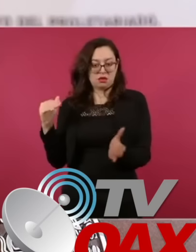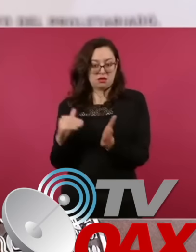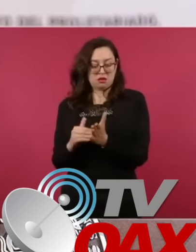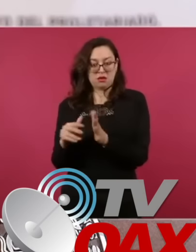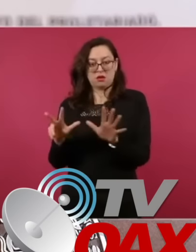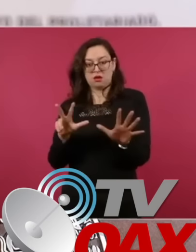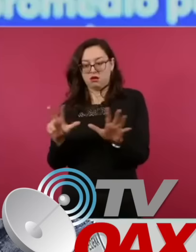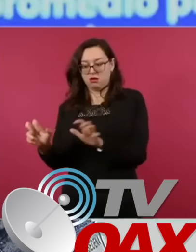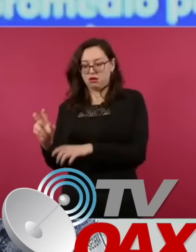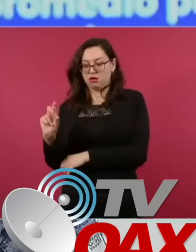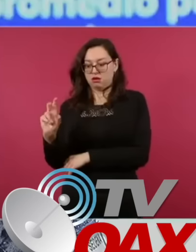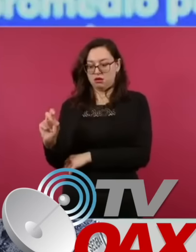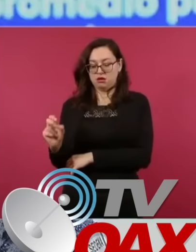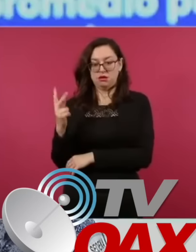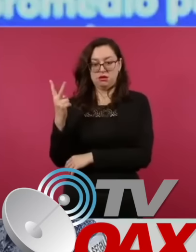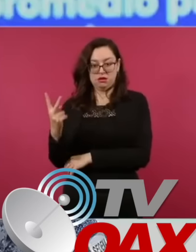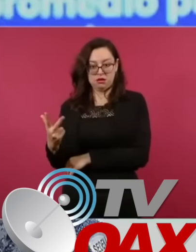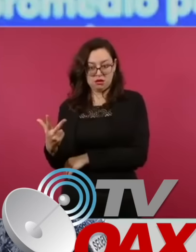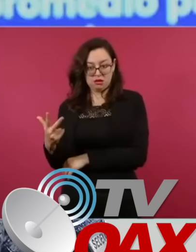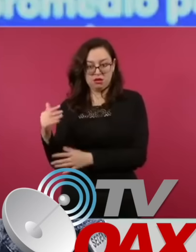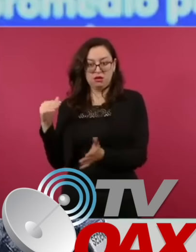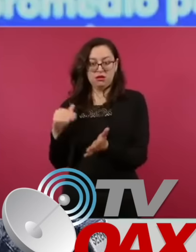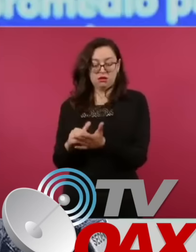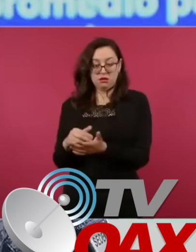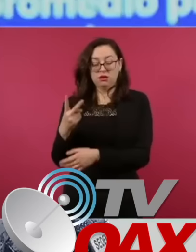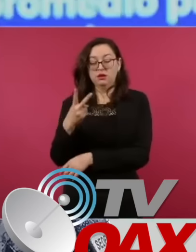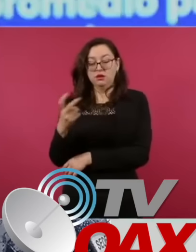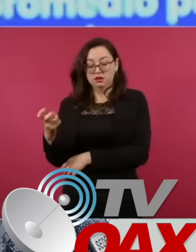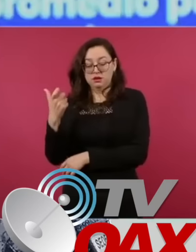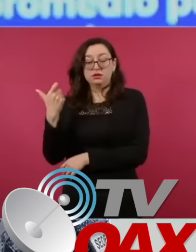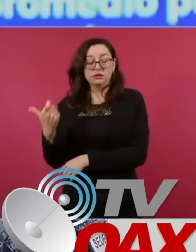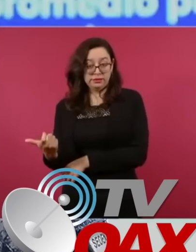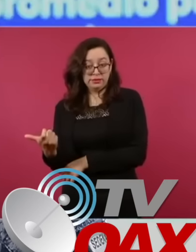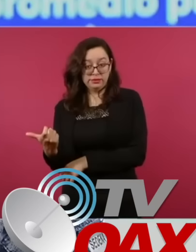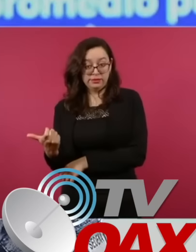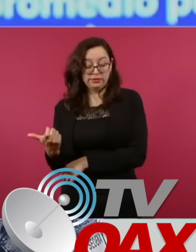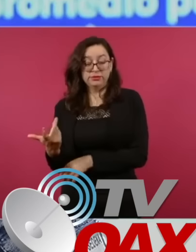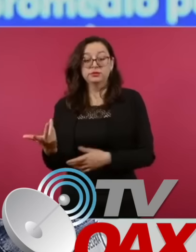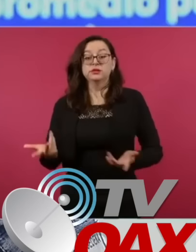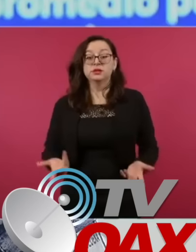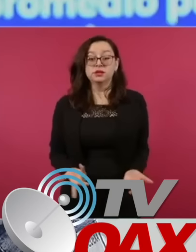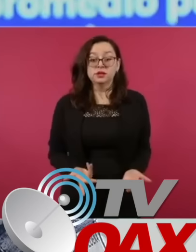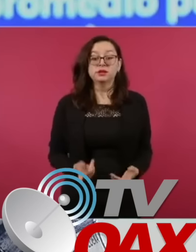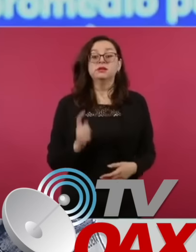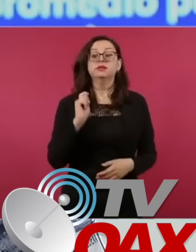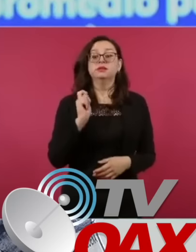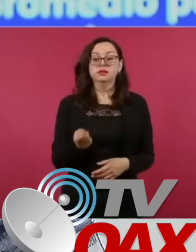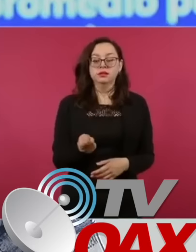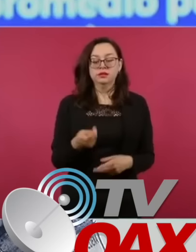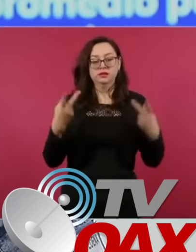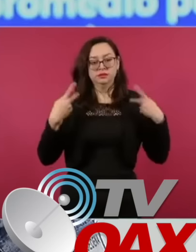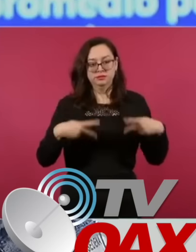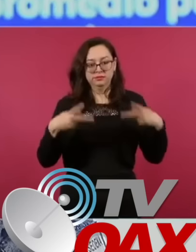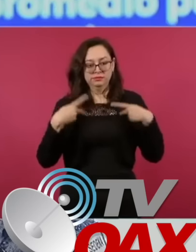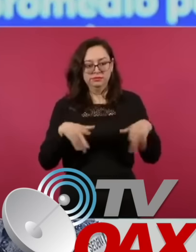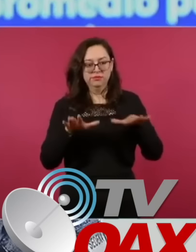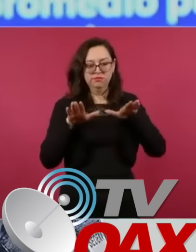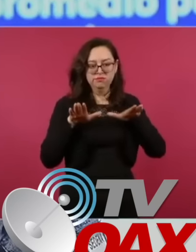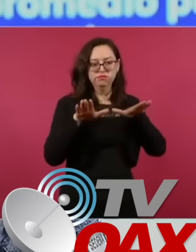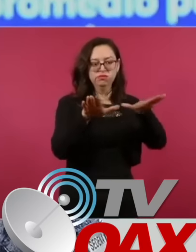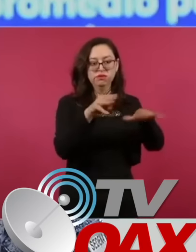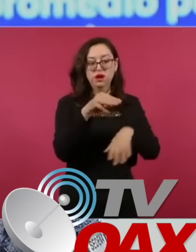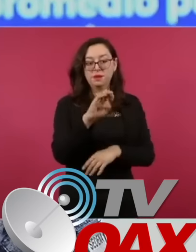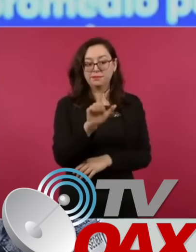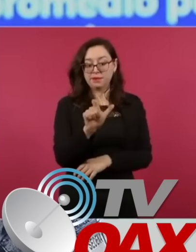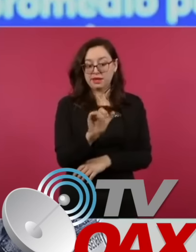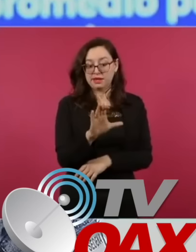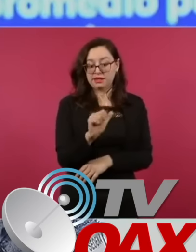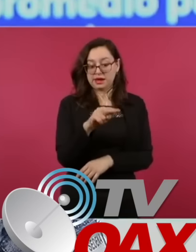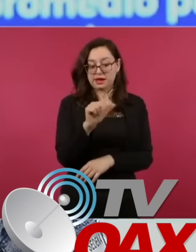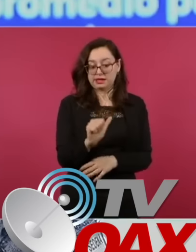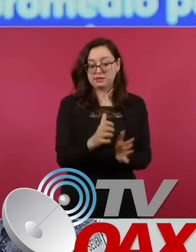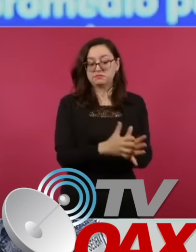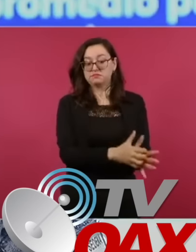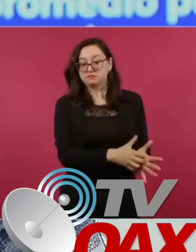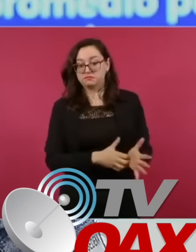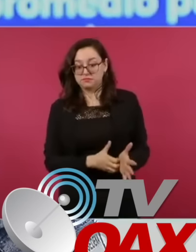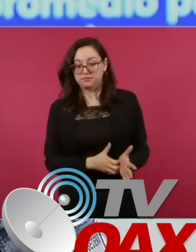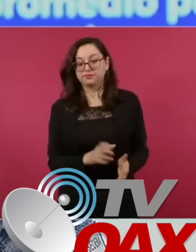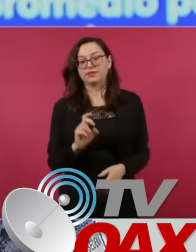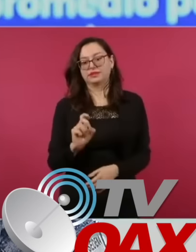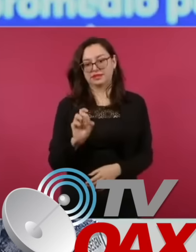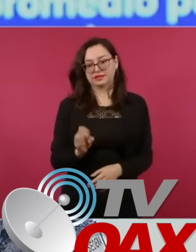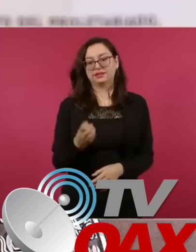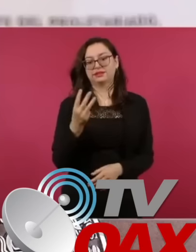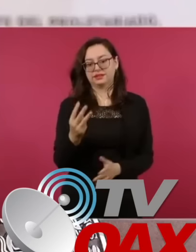38,200 pesos lo anterior representó un ahorro a los usuarios de mexicana por la cantidad de 33,72